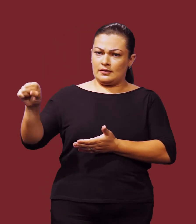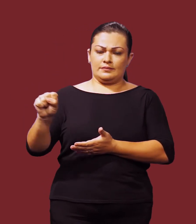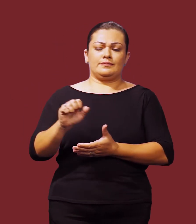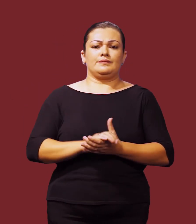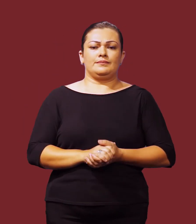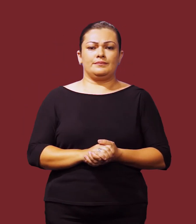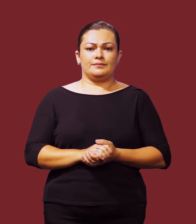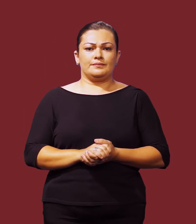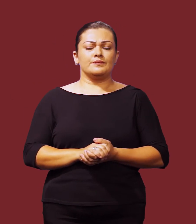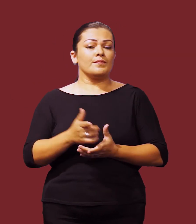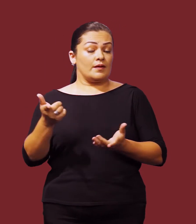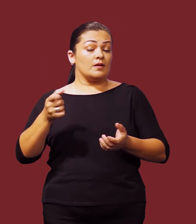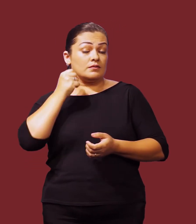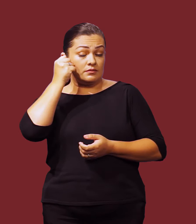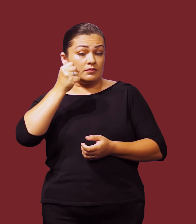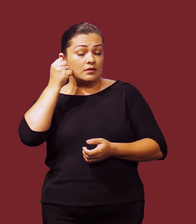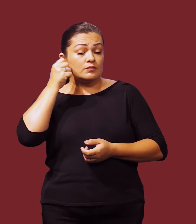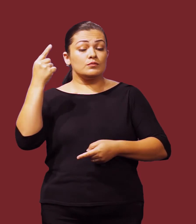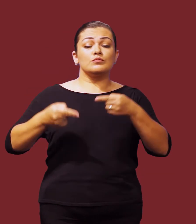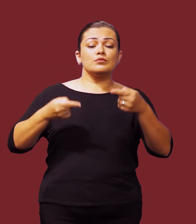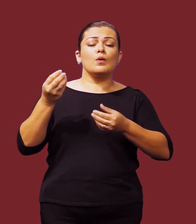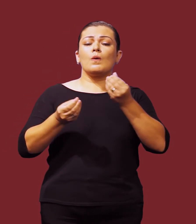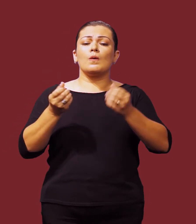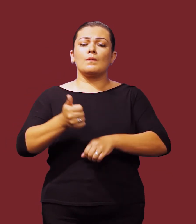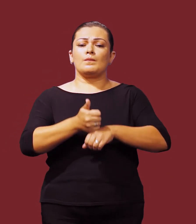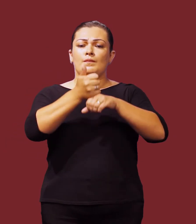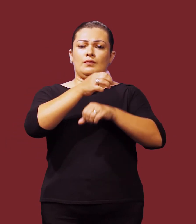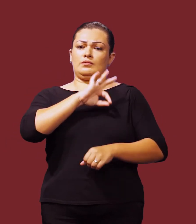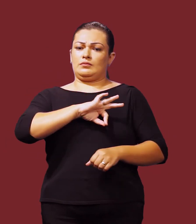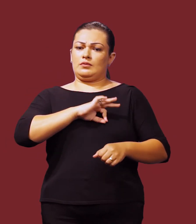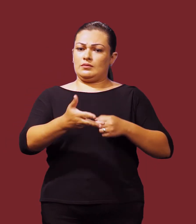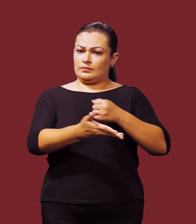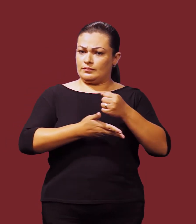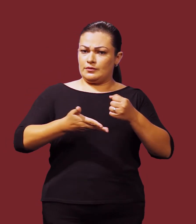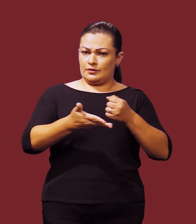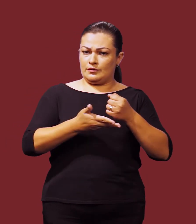Só mais uma coisa: os senadores debateram como corrigir o salário-mínimo.